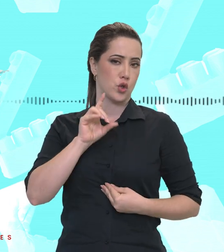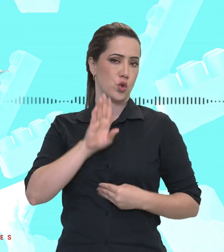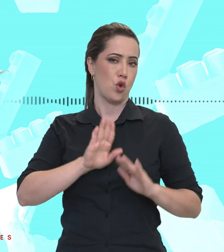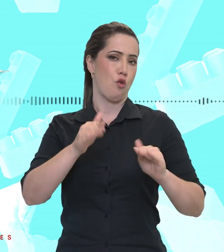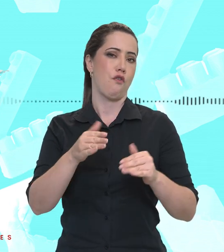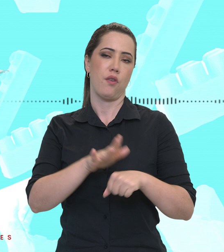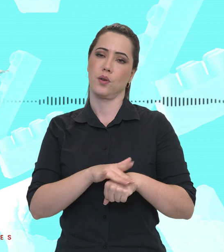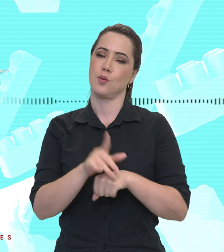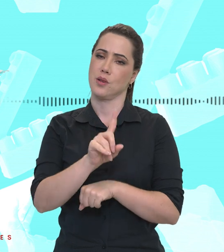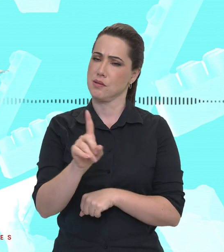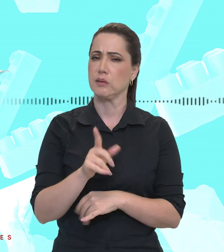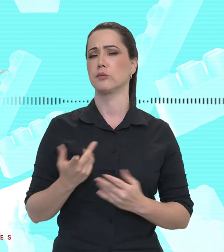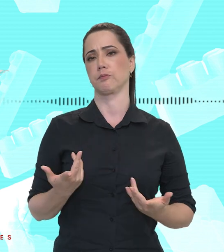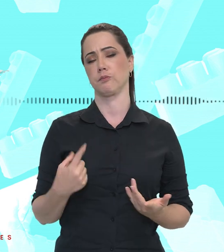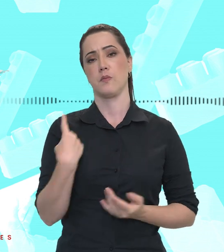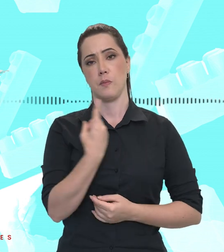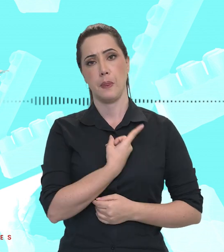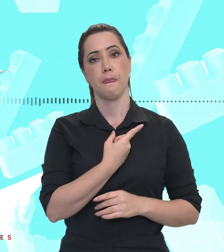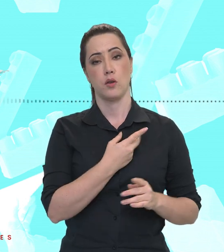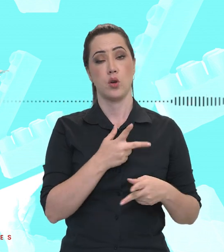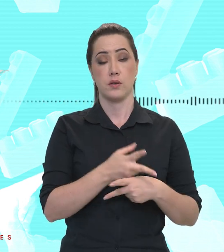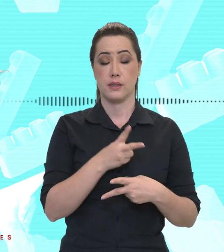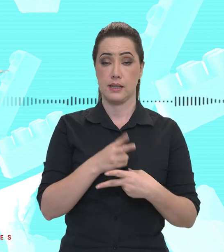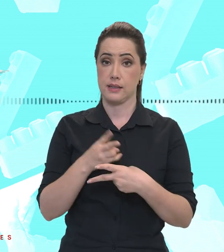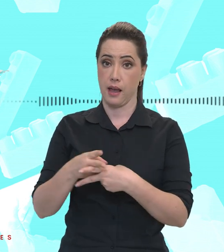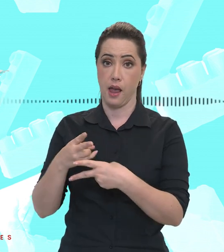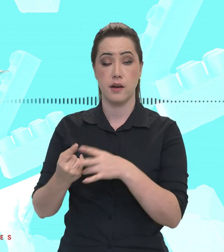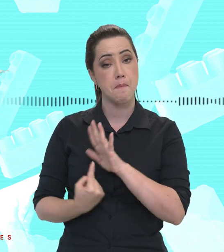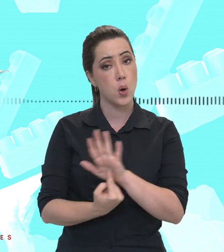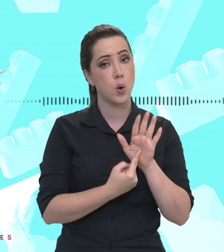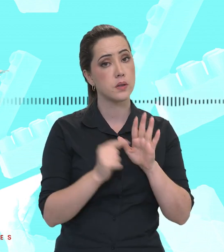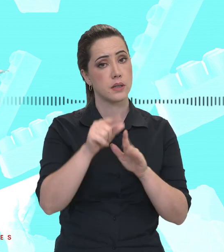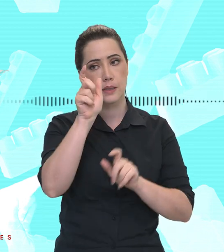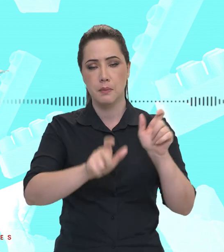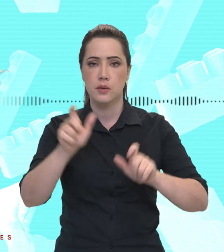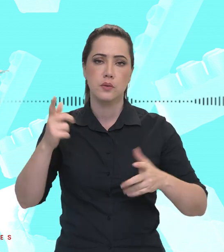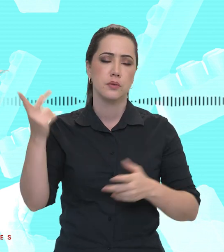disso, veio falando das pessoas, das dificuldades delas, e a gente vê que muitas das dificuldades